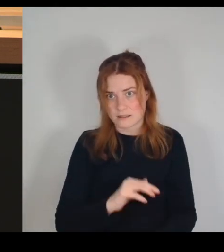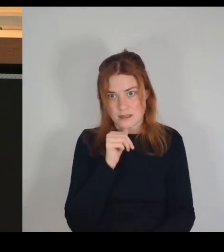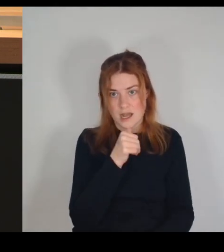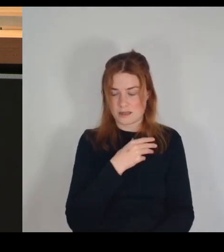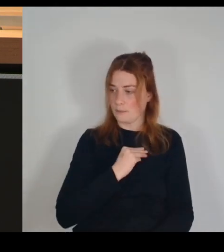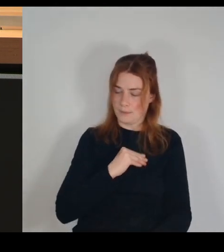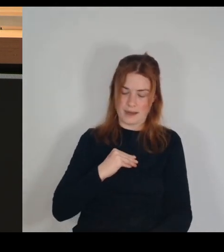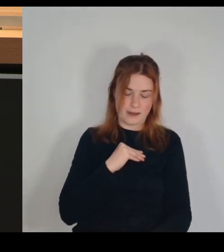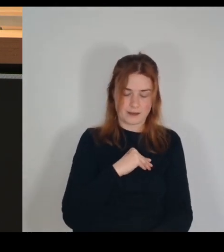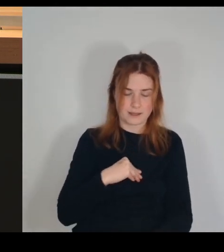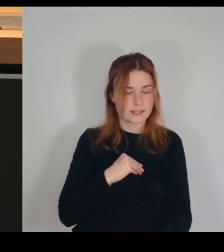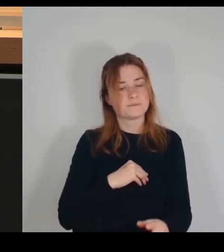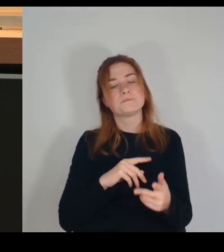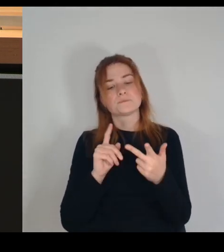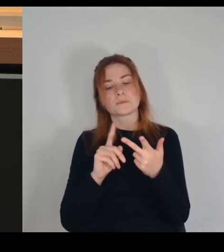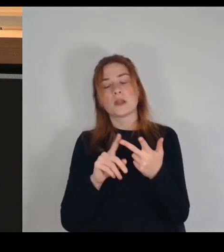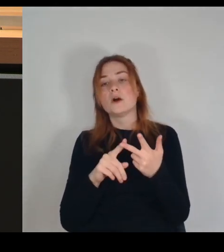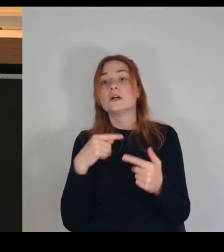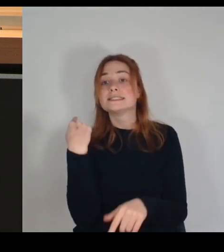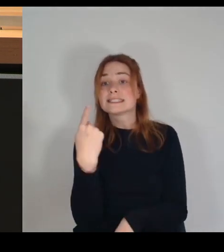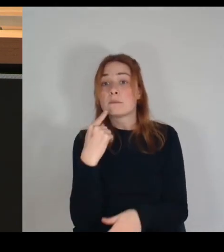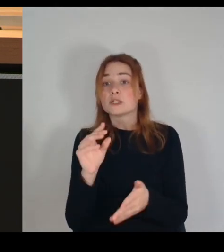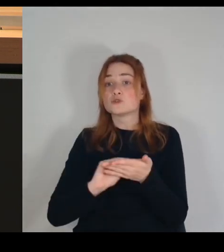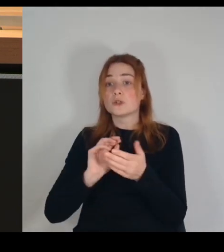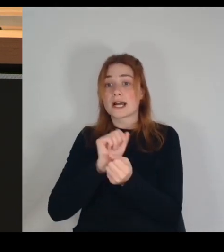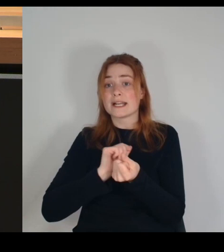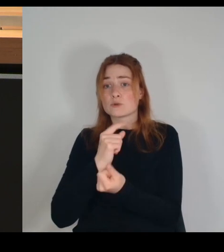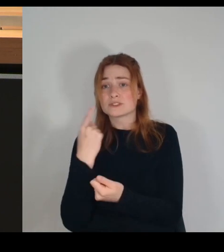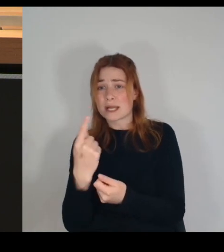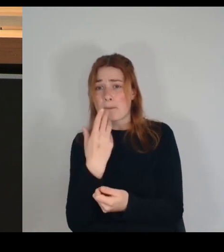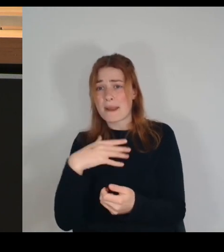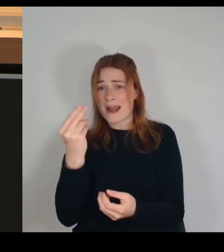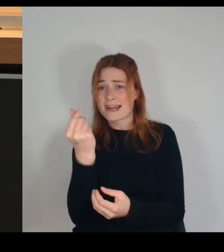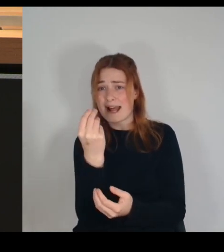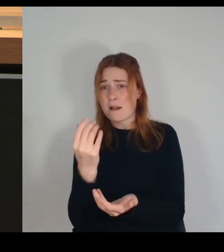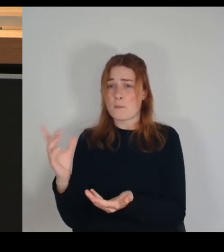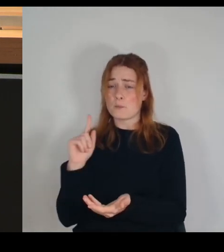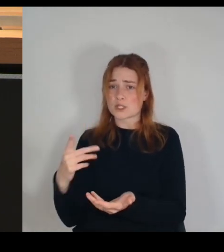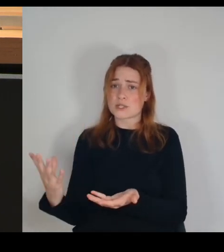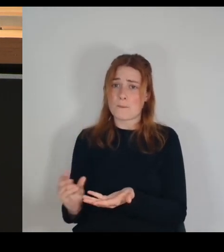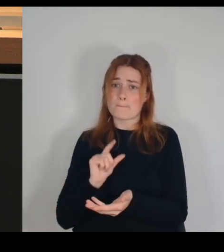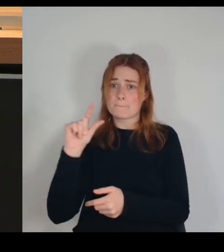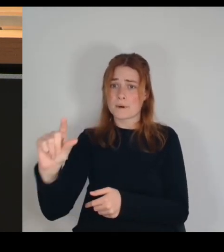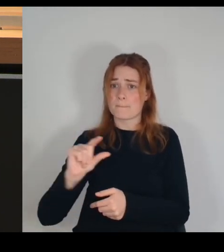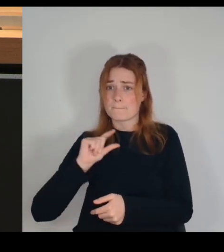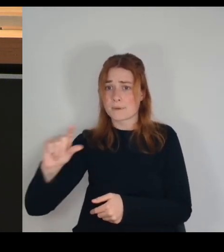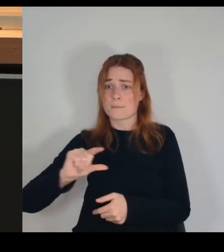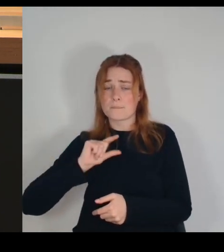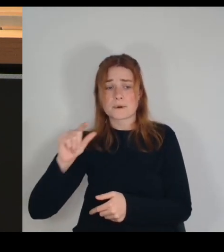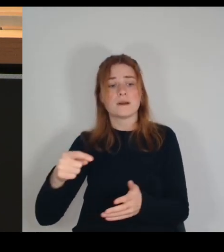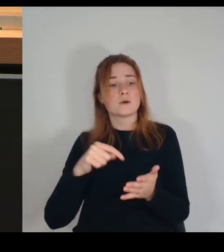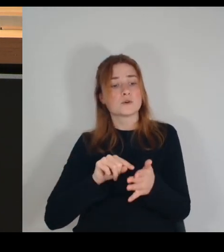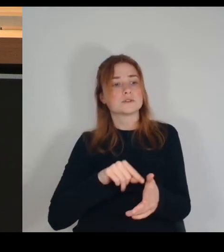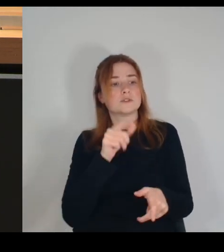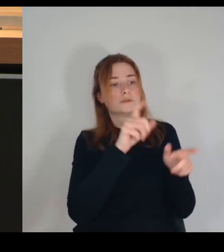die Grundbedürfnisse der Bürger. Dafür zahlen die nämlich Steuern. Und bitte machen Sie nicht da weiter wo Rot Rot Grün aufgehört hat, dann